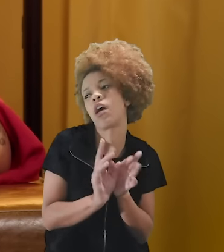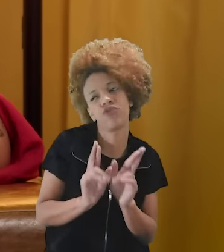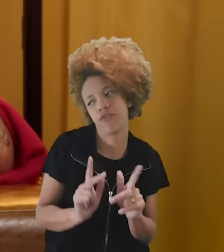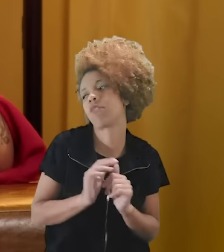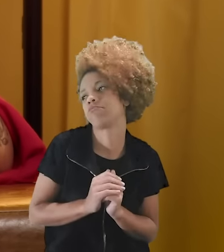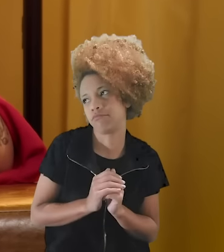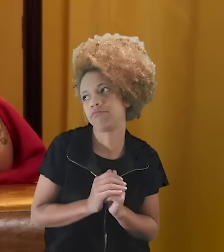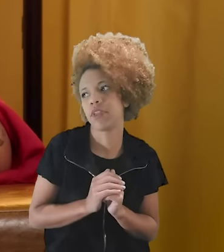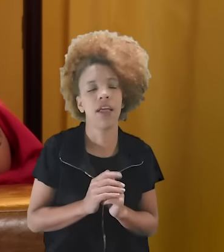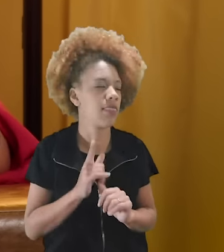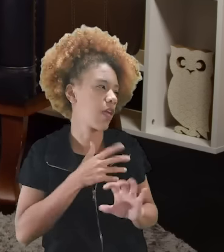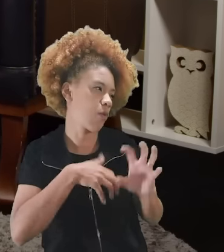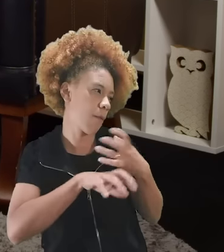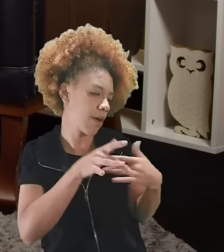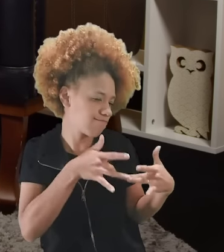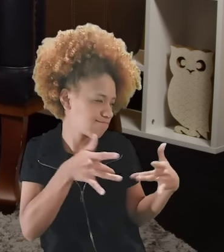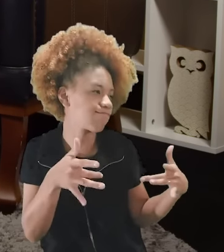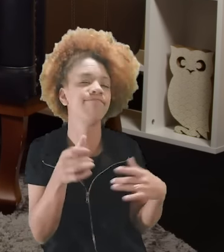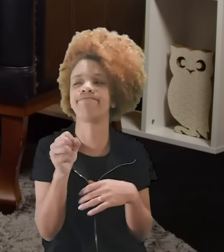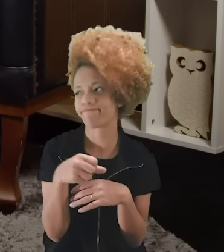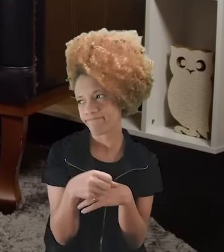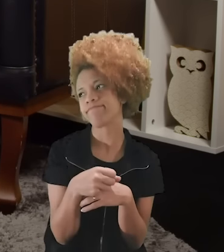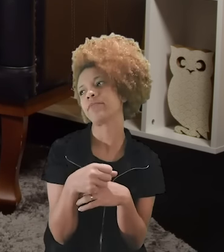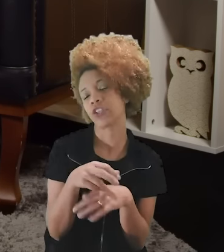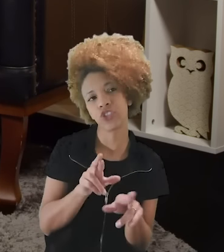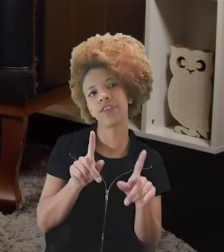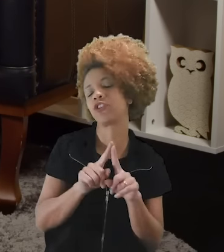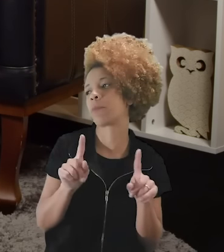faz muita diferença uma sororidade isso isso faz muita diferença porque quando quando eu entrei nos